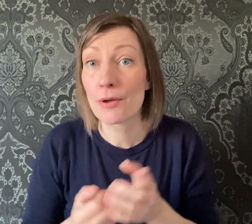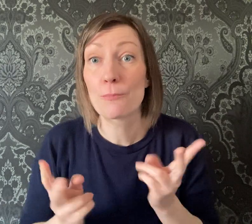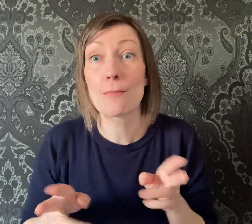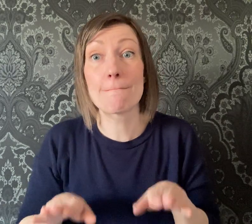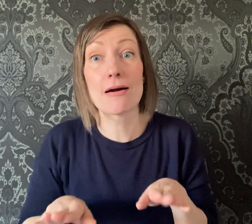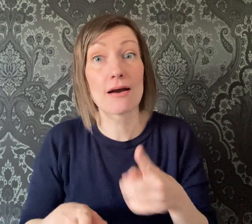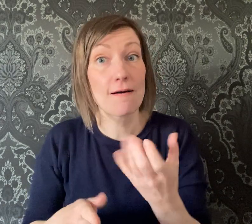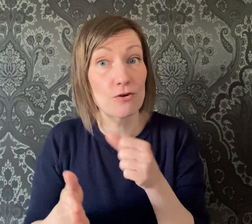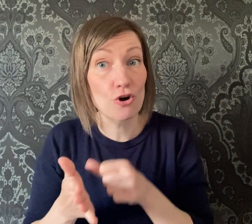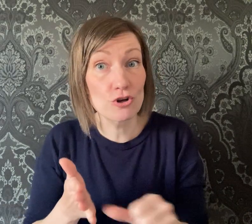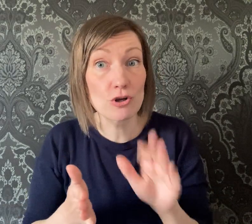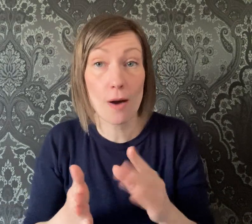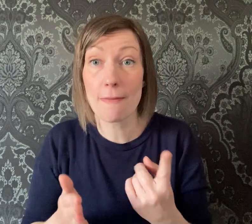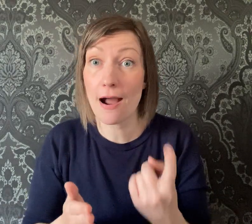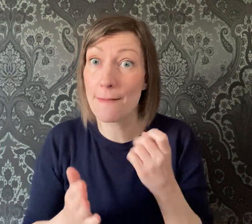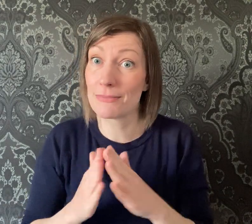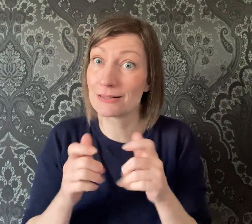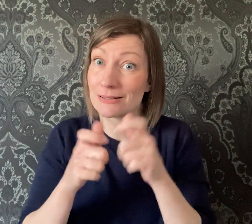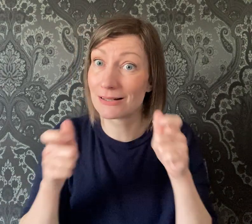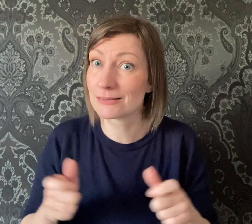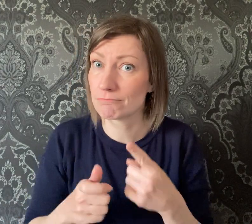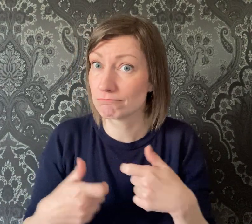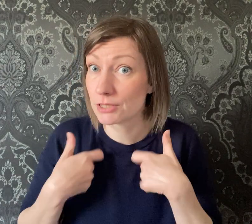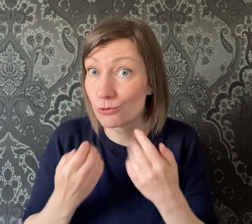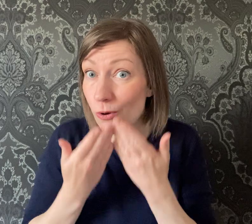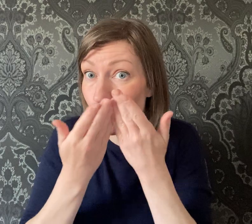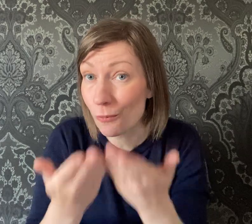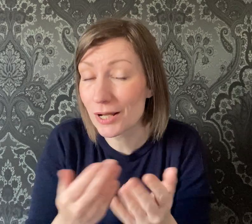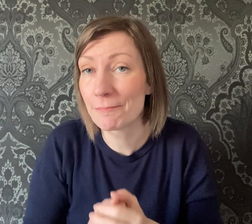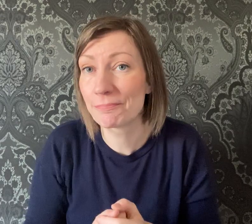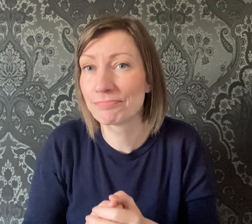Voit myös paikan päällä ostaa oman kappaleesi kirjasta, jos kiinnoistuit sen lukemaan.